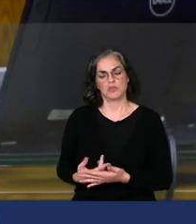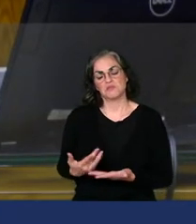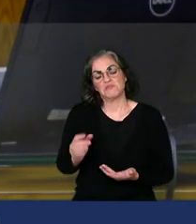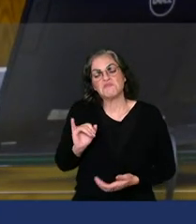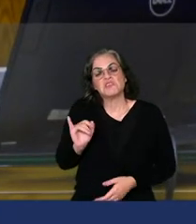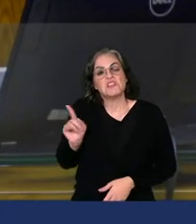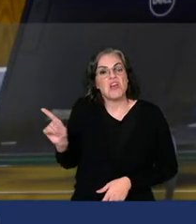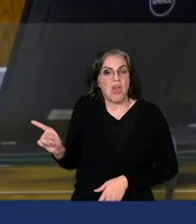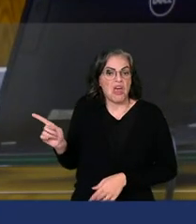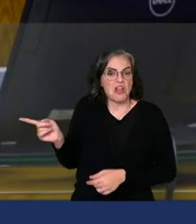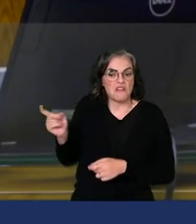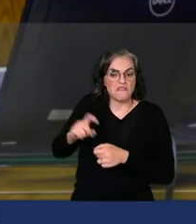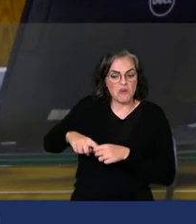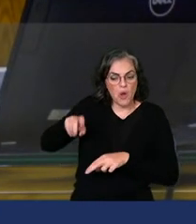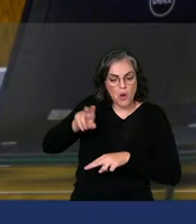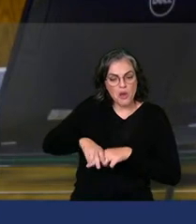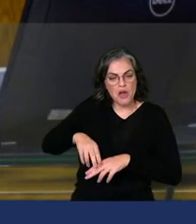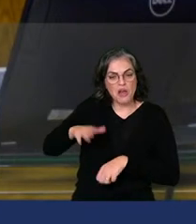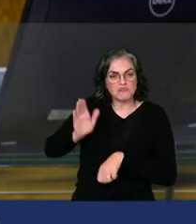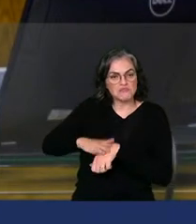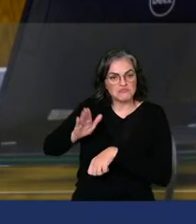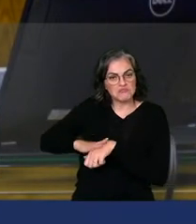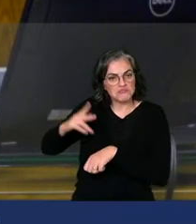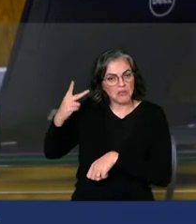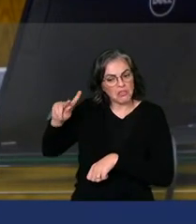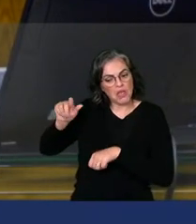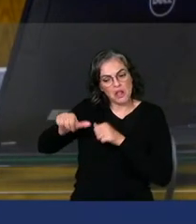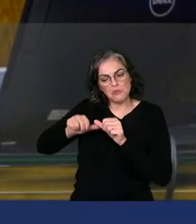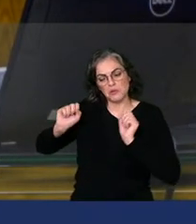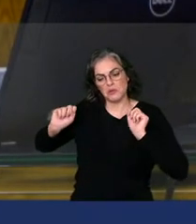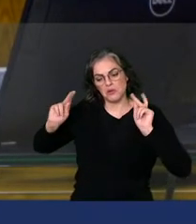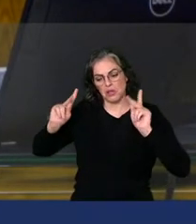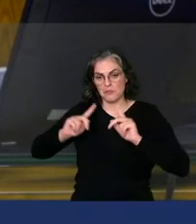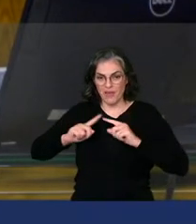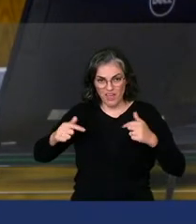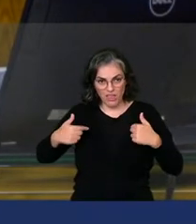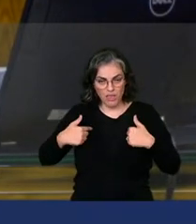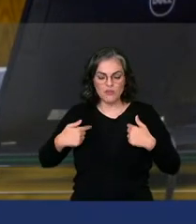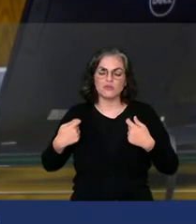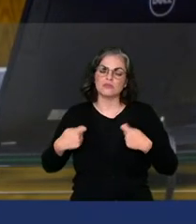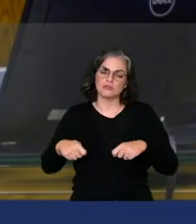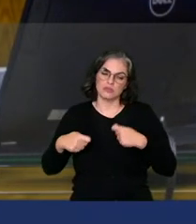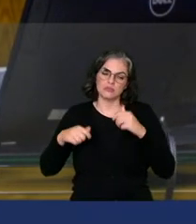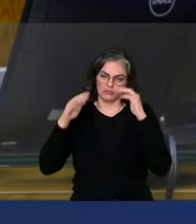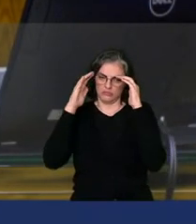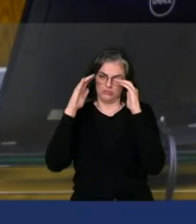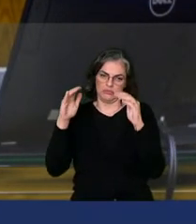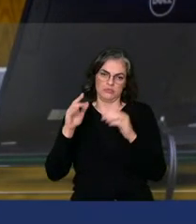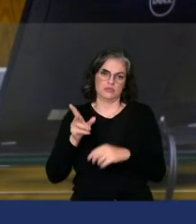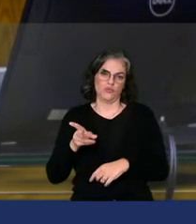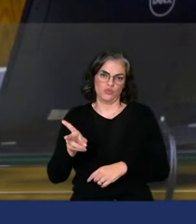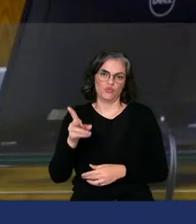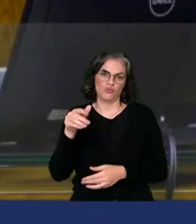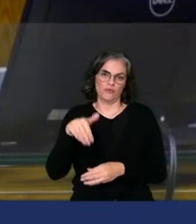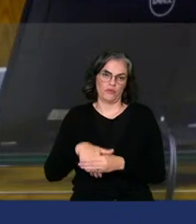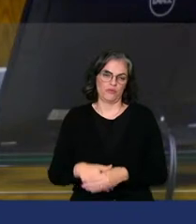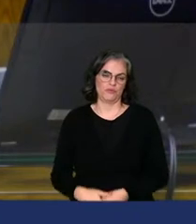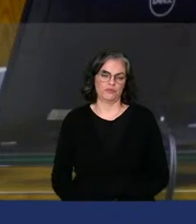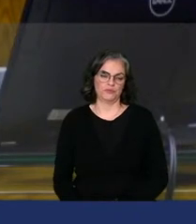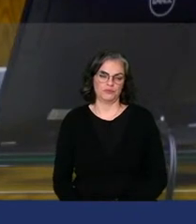HOJE E DAQUI A POUCO ELE RETORNARÁÉ MESA. SE ELE RETORNAR ELE PODERÁTOMAR UM DECISÃO DIFERENTE, MAS EU ESTANDO AQUI LEVEI A VOTAÇÃO ADIANTE. DEPUTADA JANDIRA.